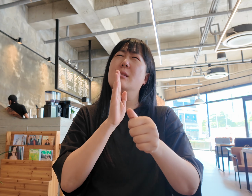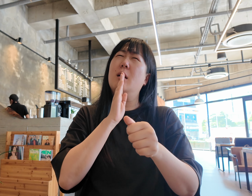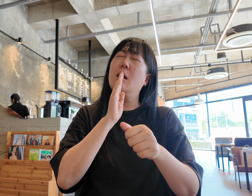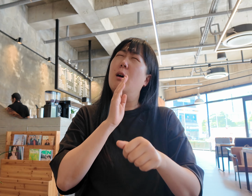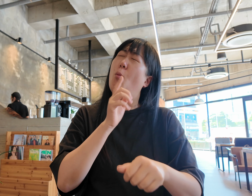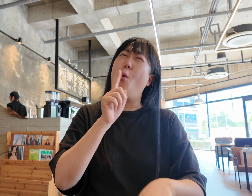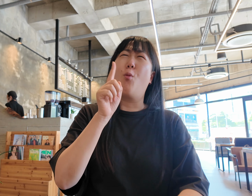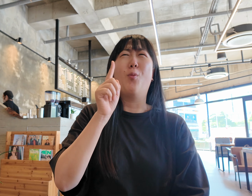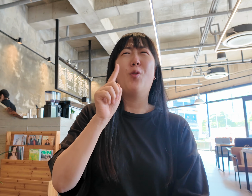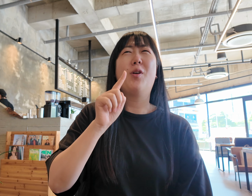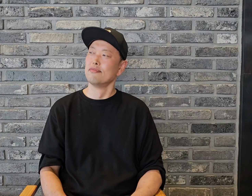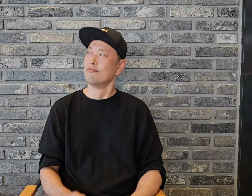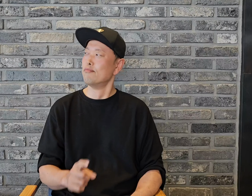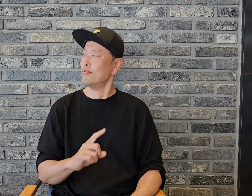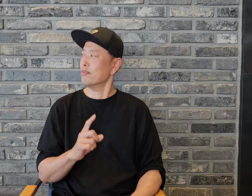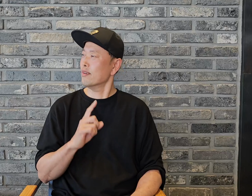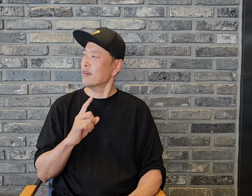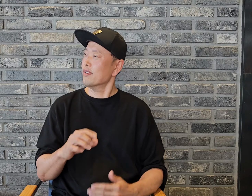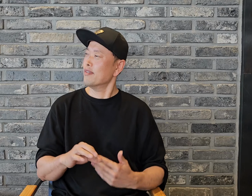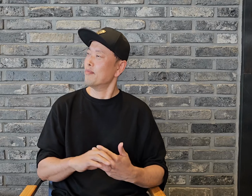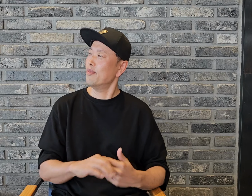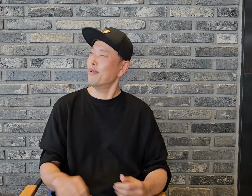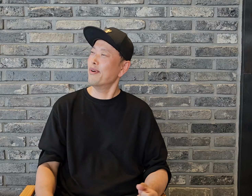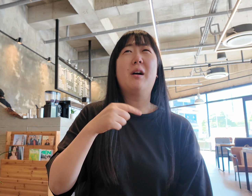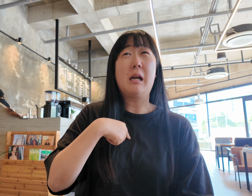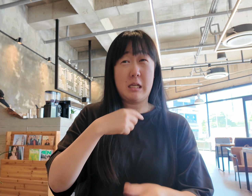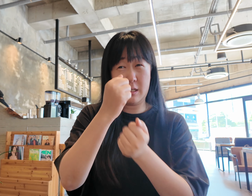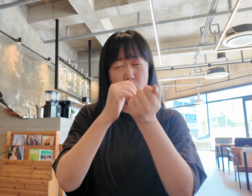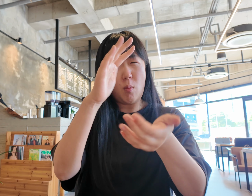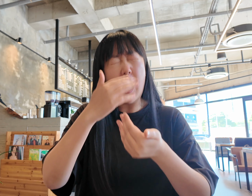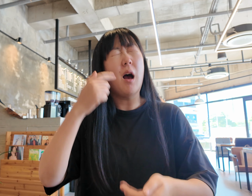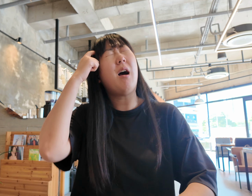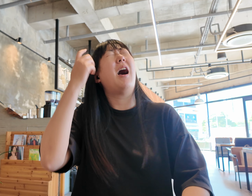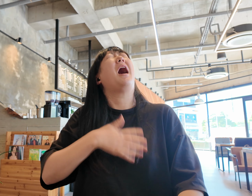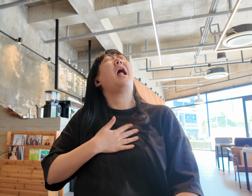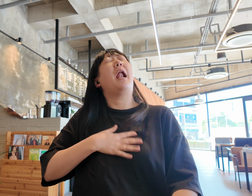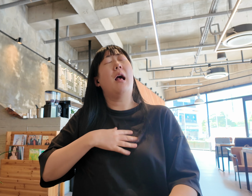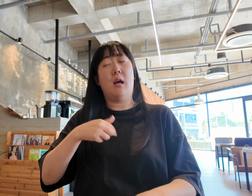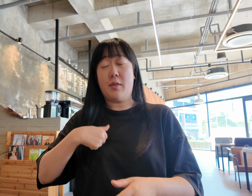お願いします、、、 どういうことでしょう、、、 あなたが説明していることは頭の中ですでにわかっています。